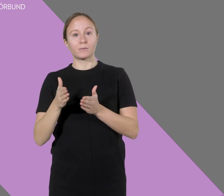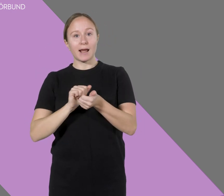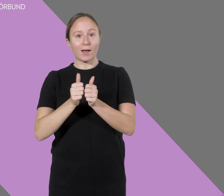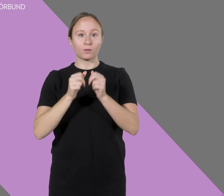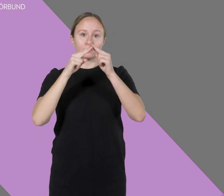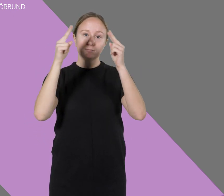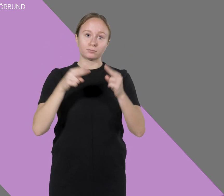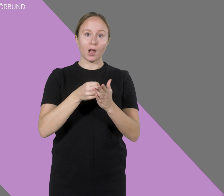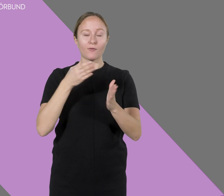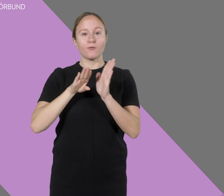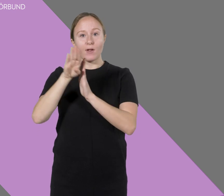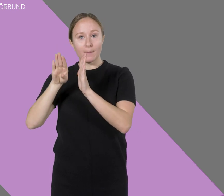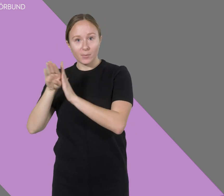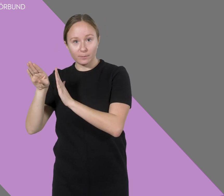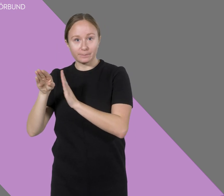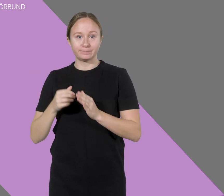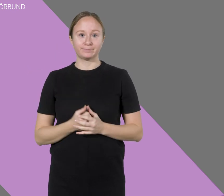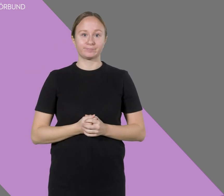och idrottarnas internationella framgångar.